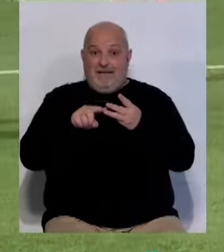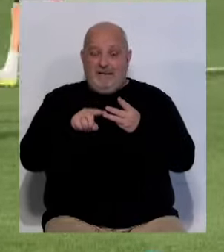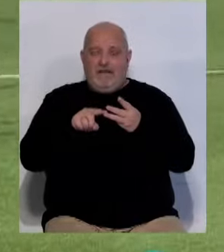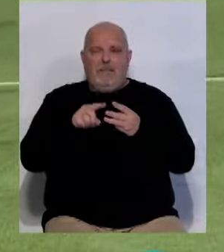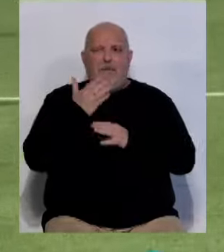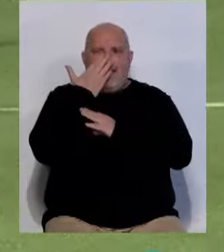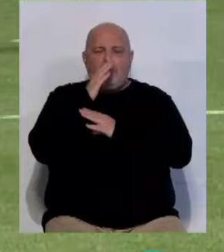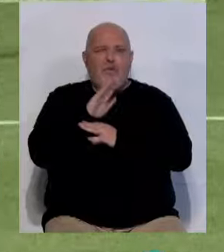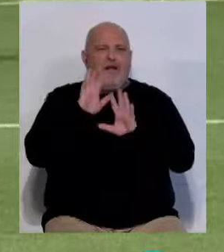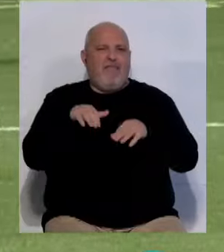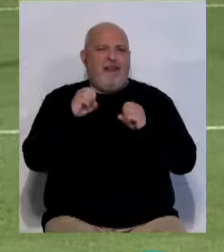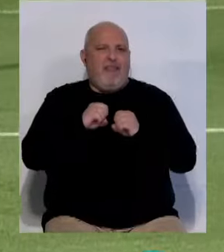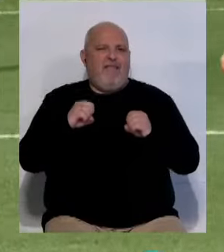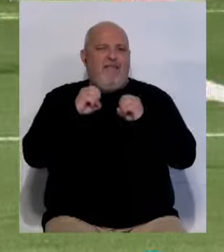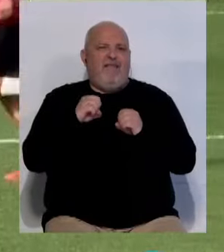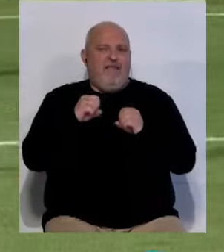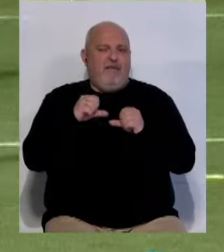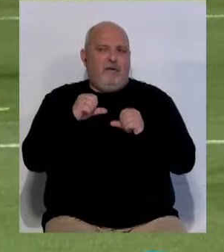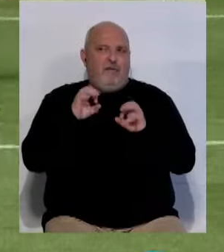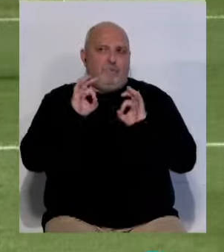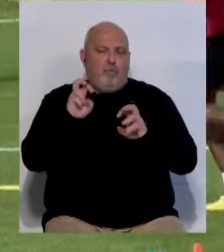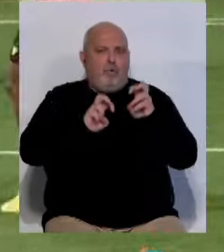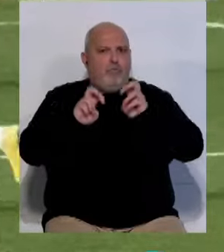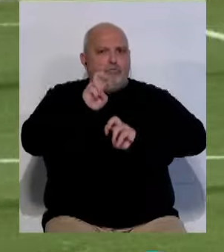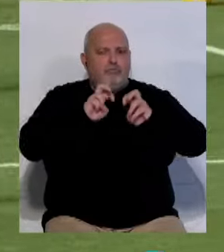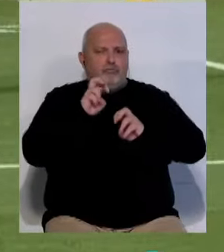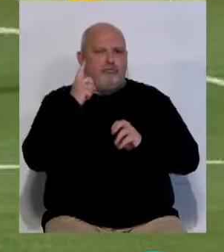que ha tenido el cadil en los últimos mercados de invierno que eran futbolistas contrastados de